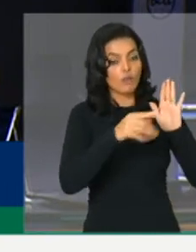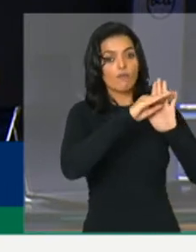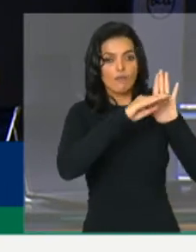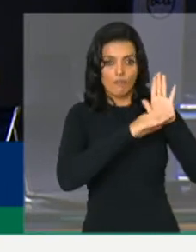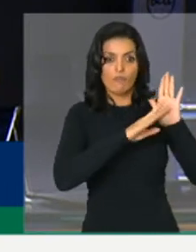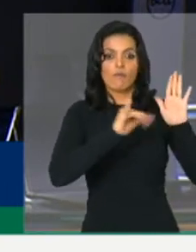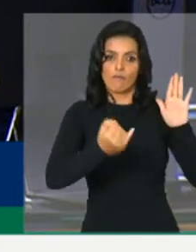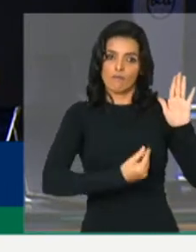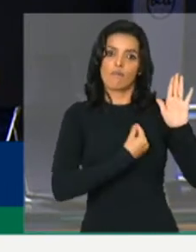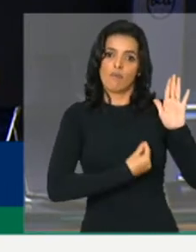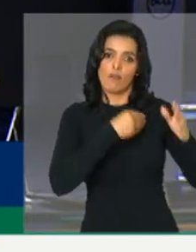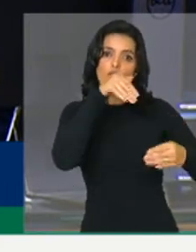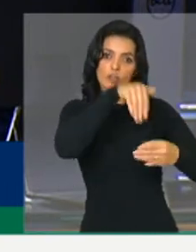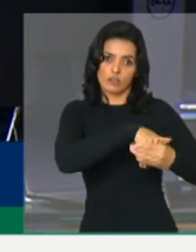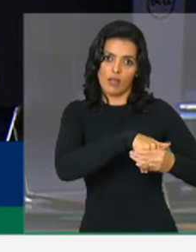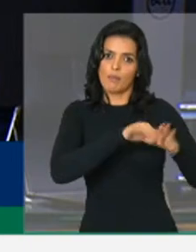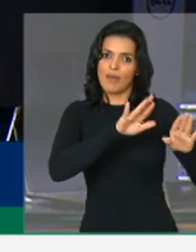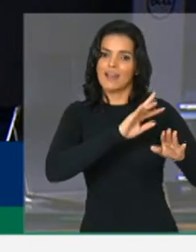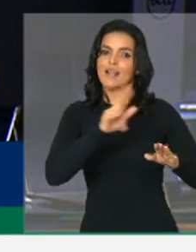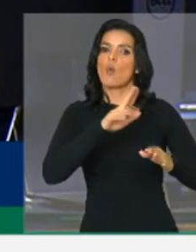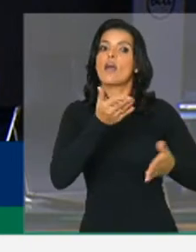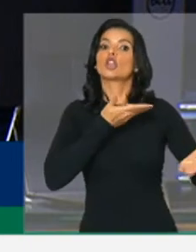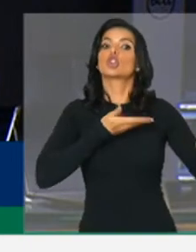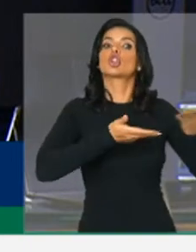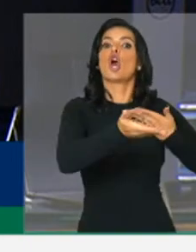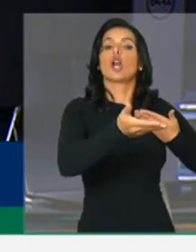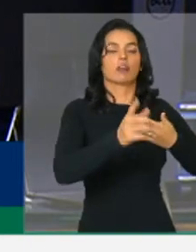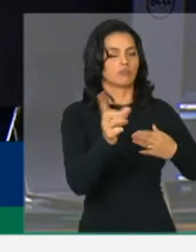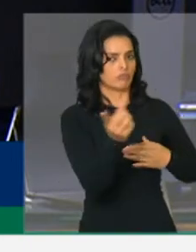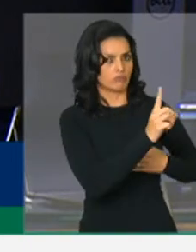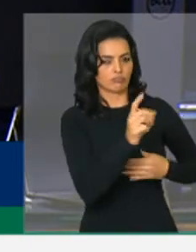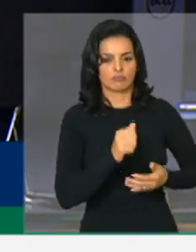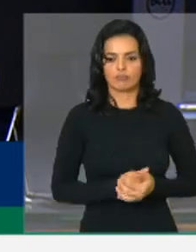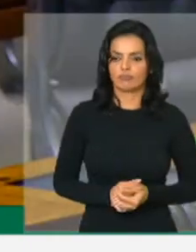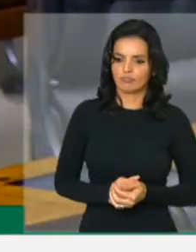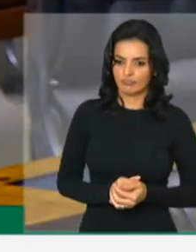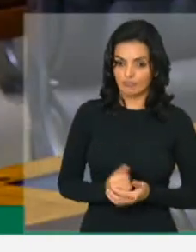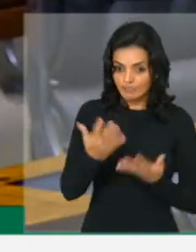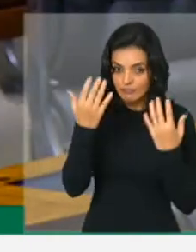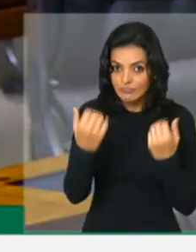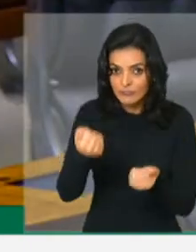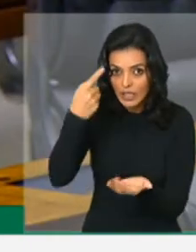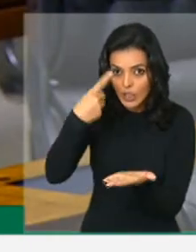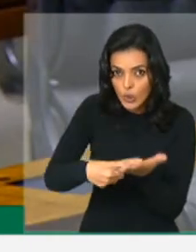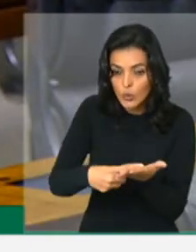PARECER A MEDIDA PROVISÓRIA E EMENDAS N °. 1 A 36 APRESENTADAS CONFORME CAPUT DO ARTIGO TERCEIRO DO ATO